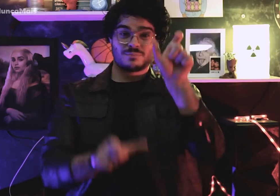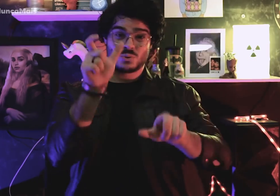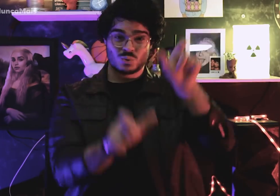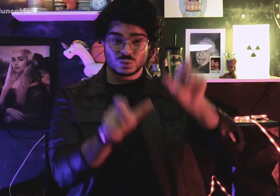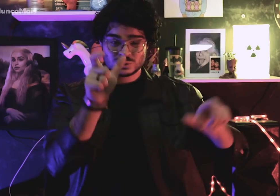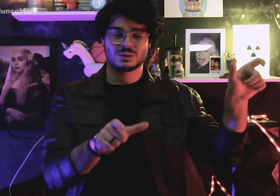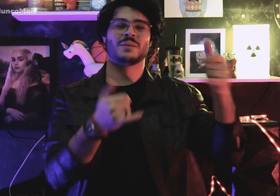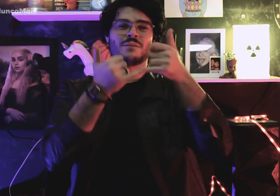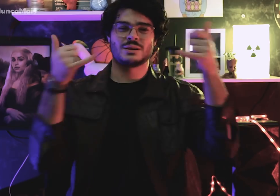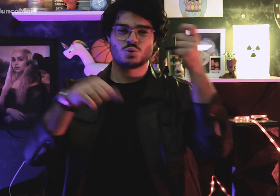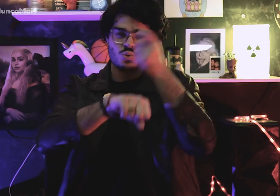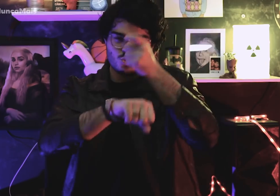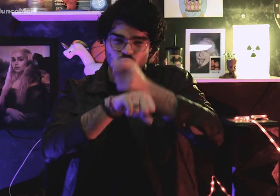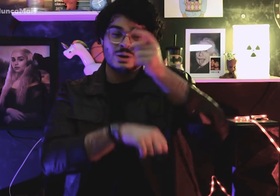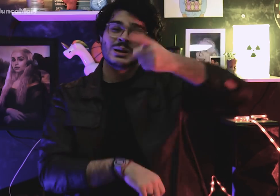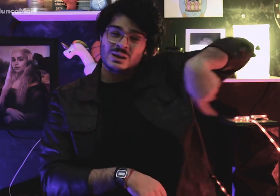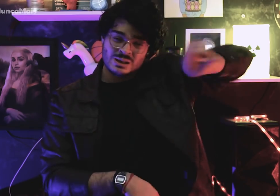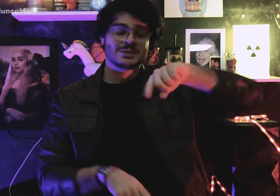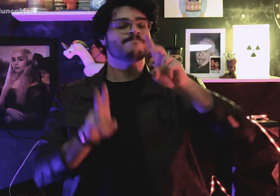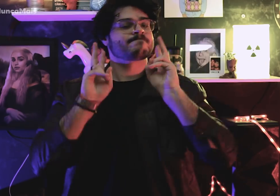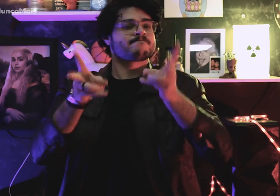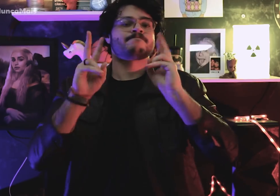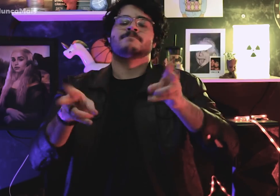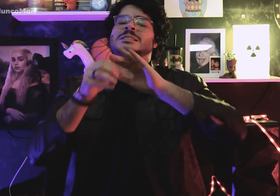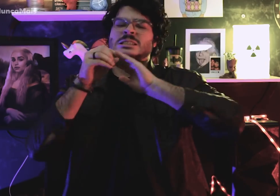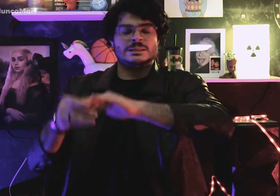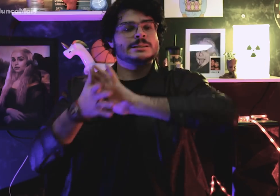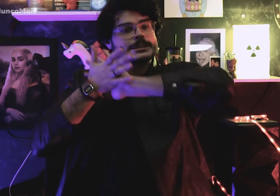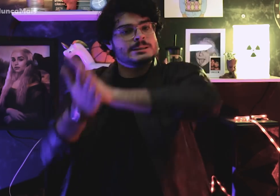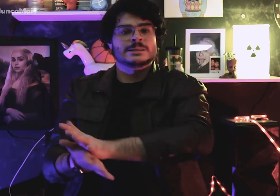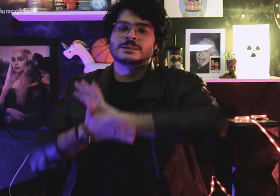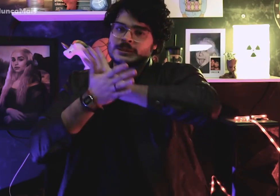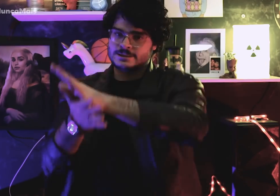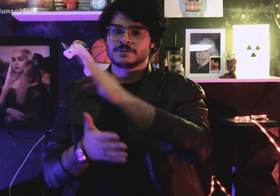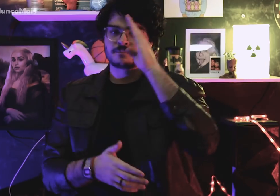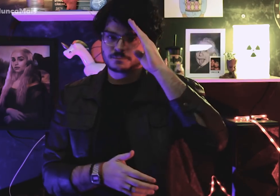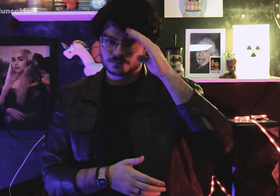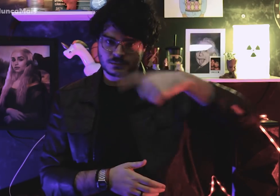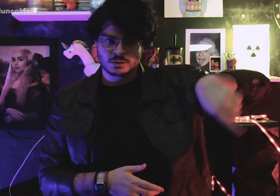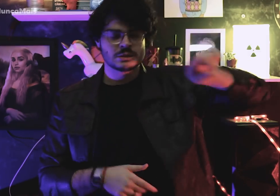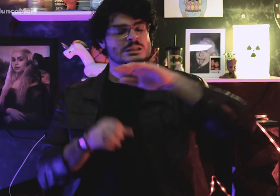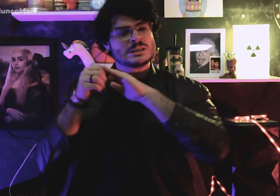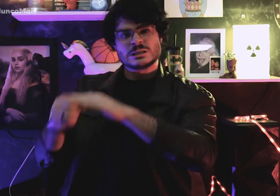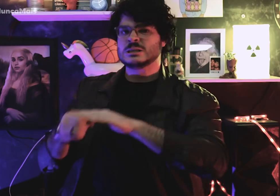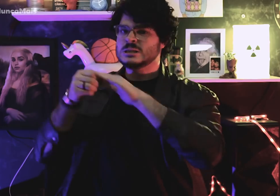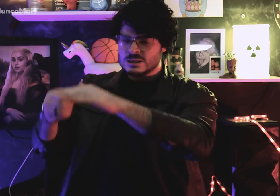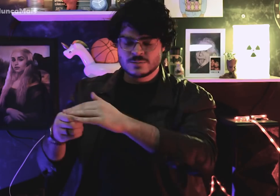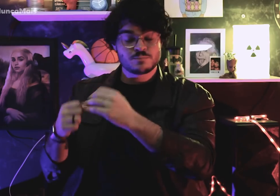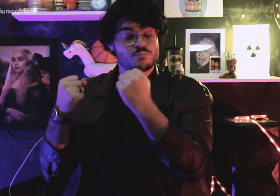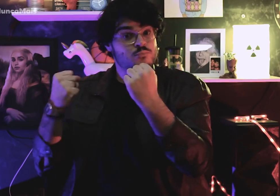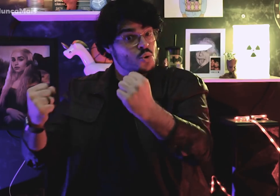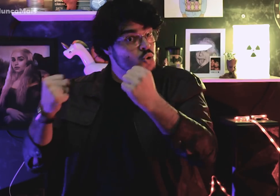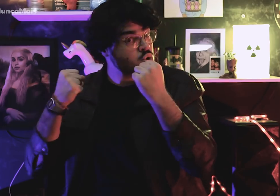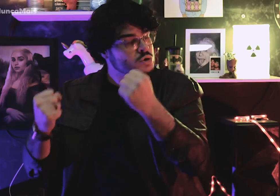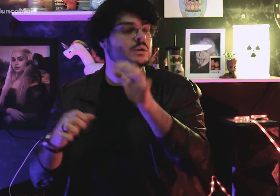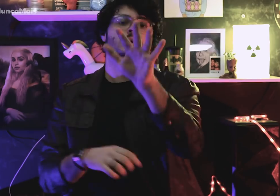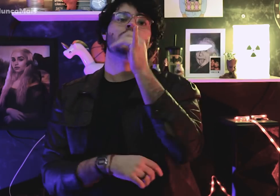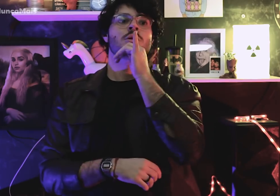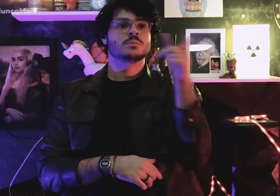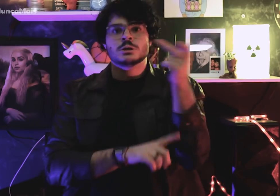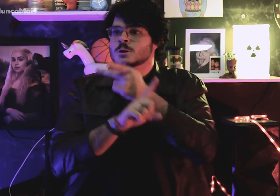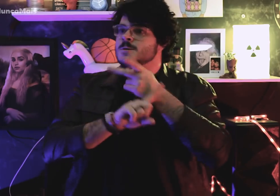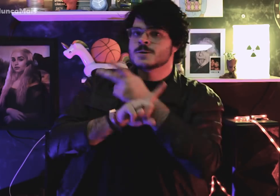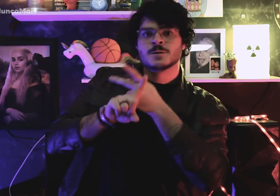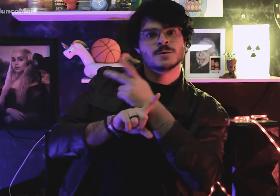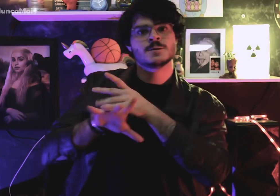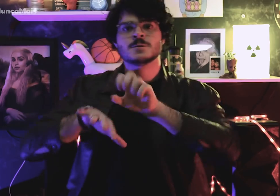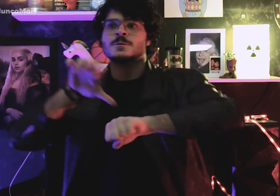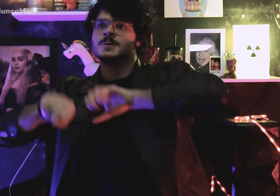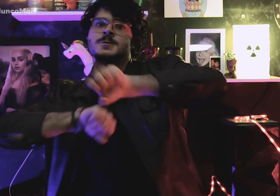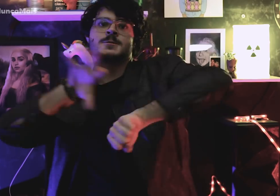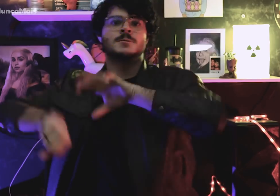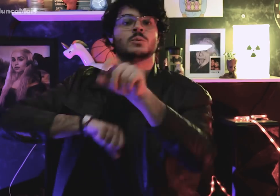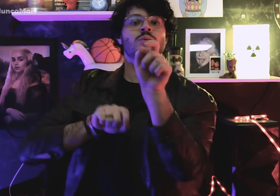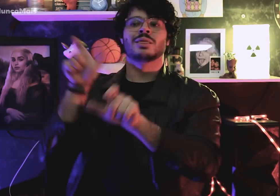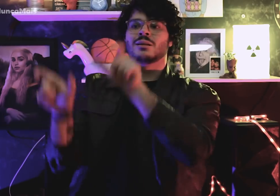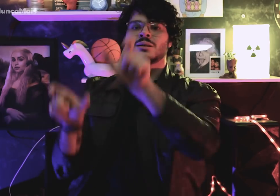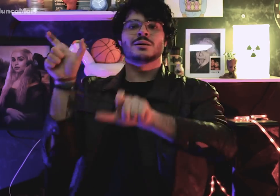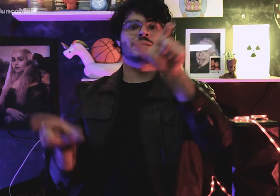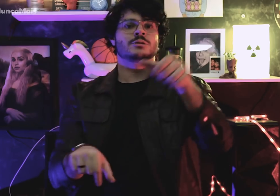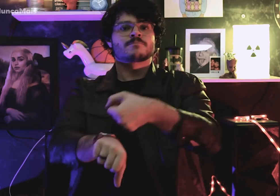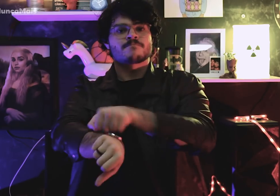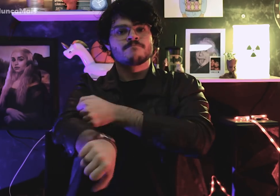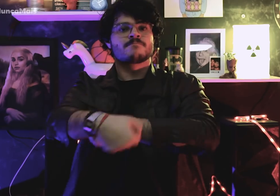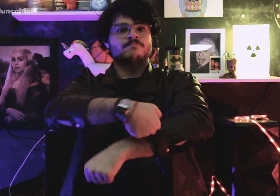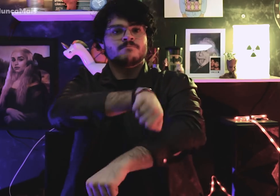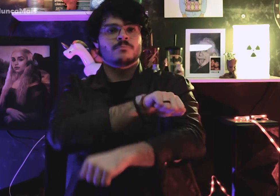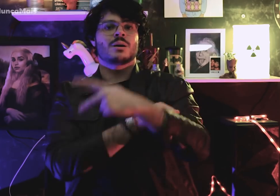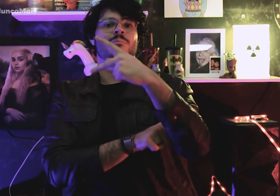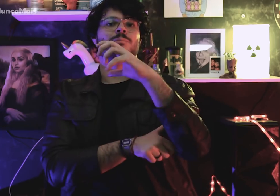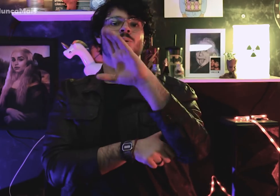Mas os militares de linha-dura continuavam com forte repressão contra os militantes do PCB.